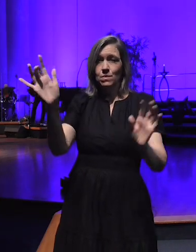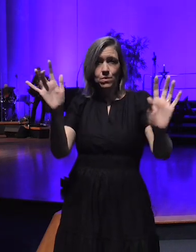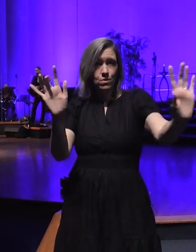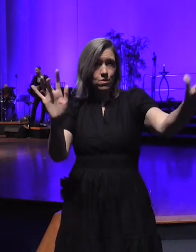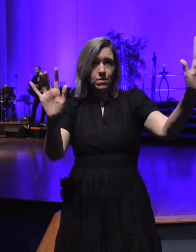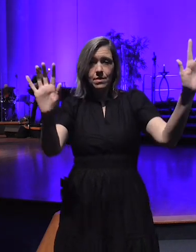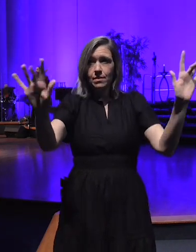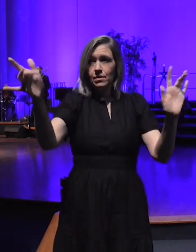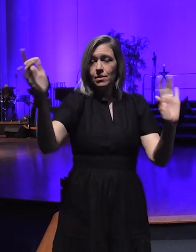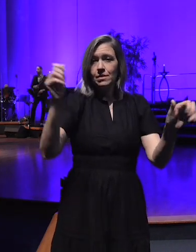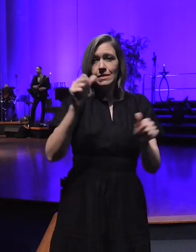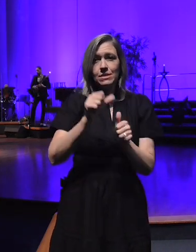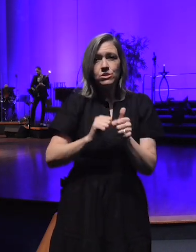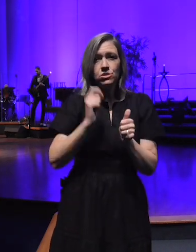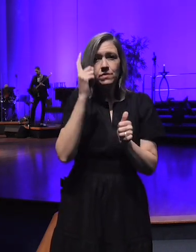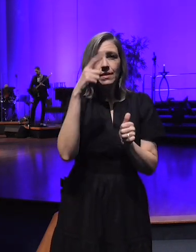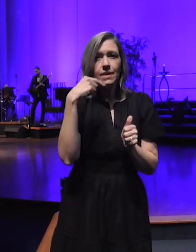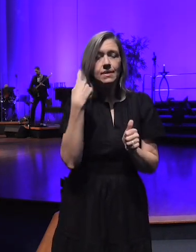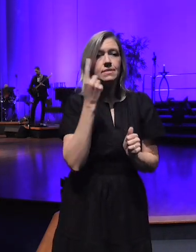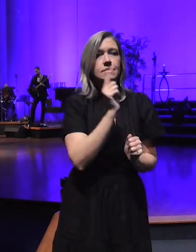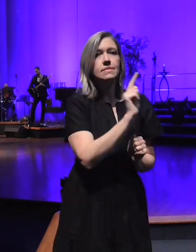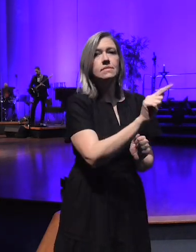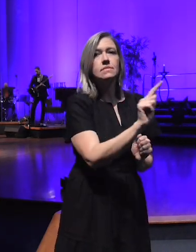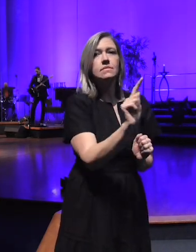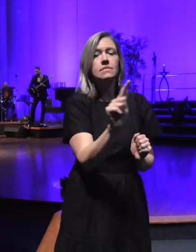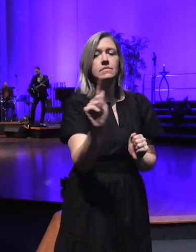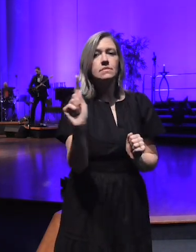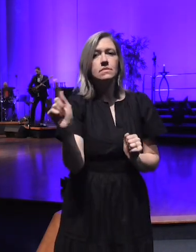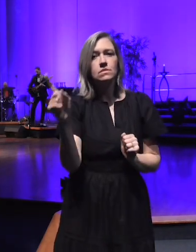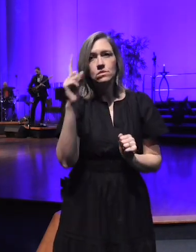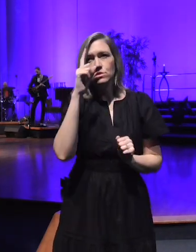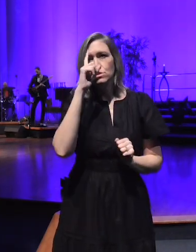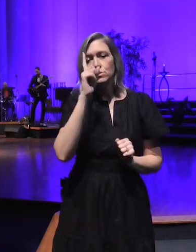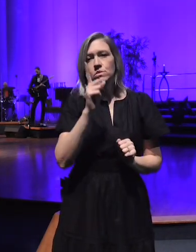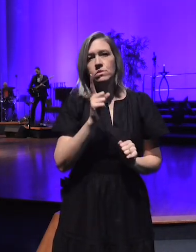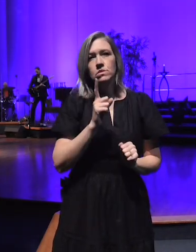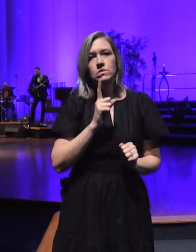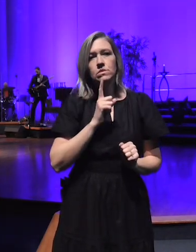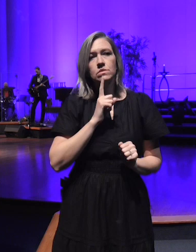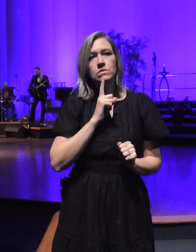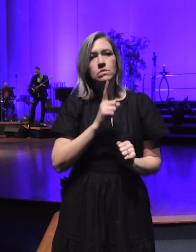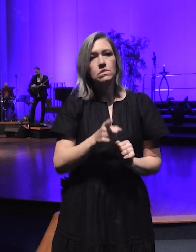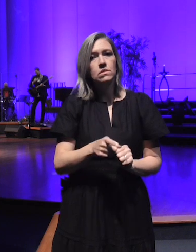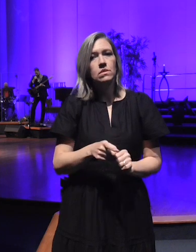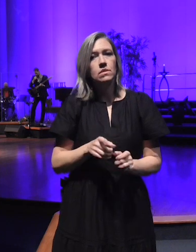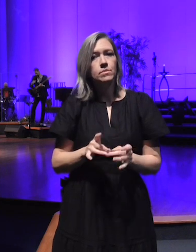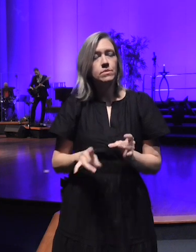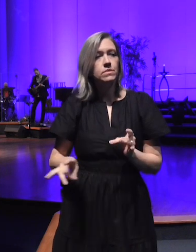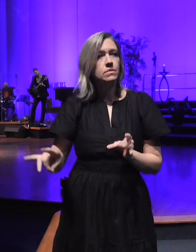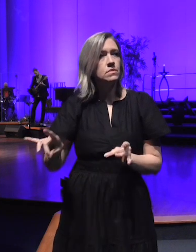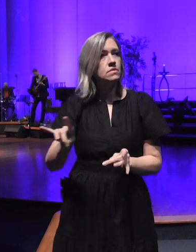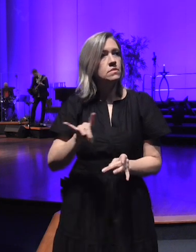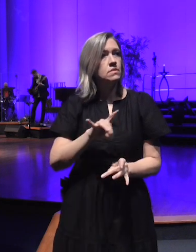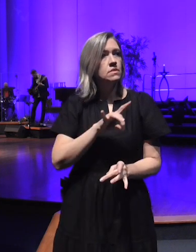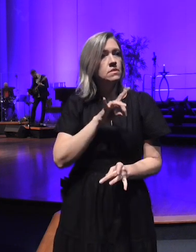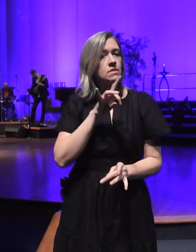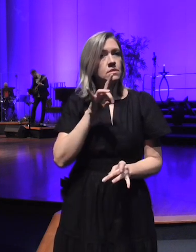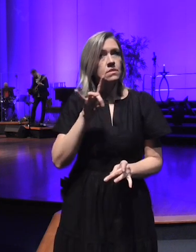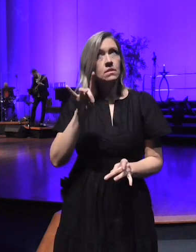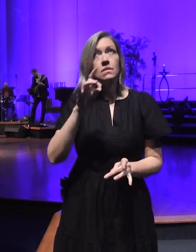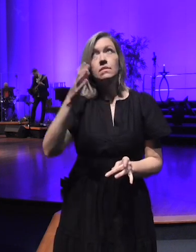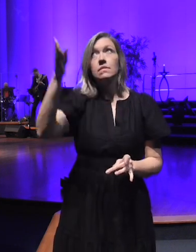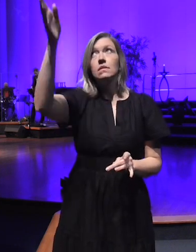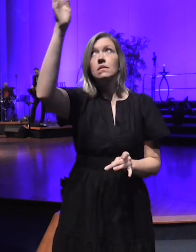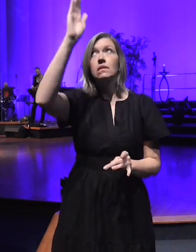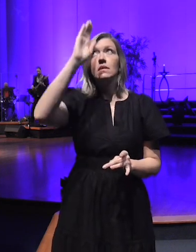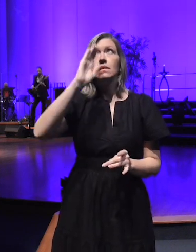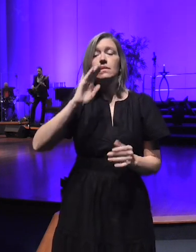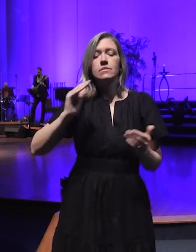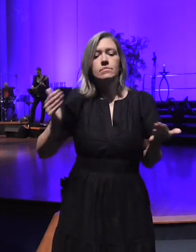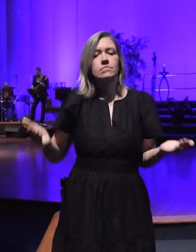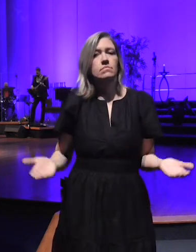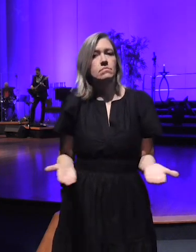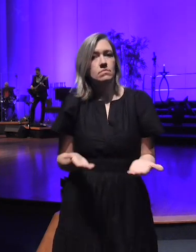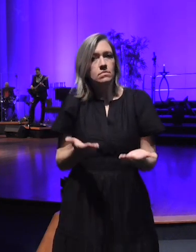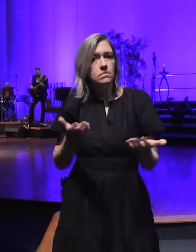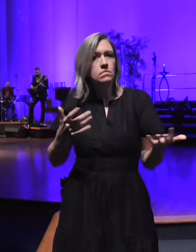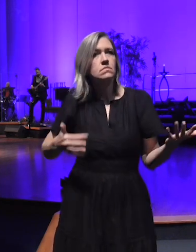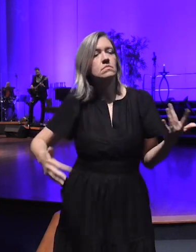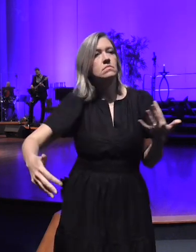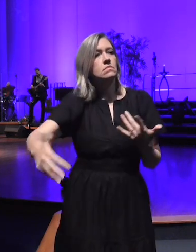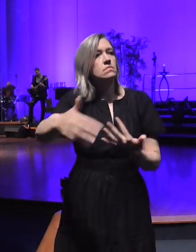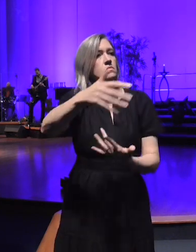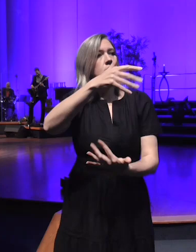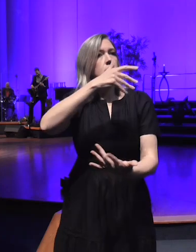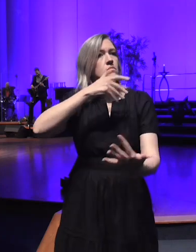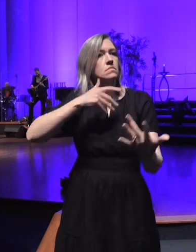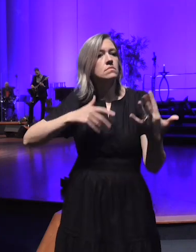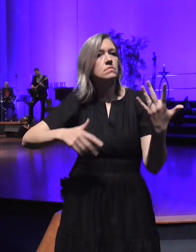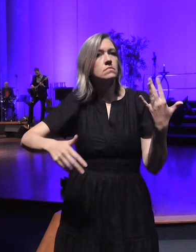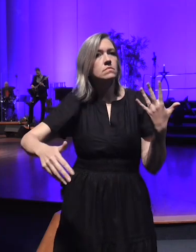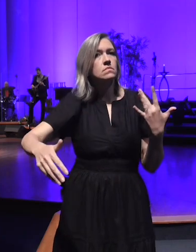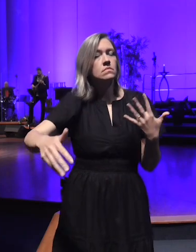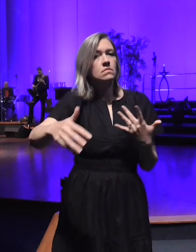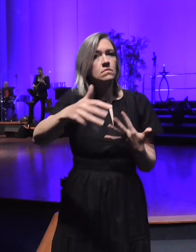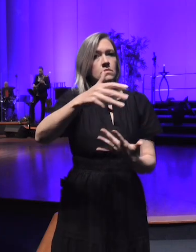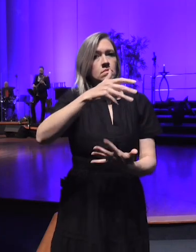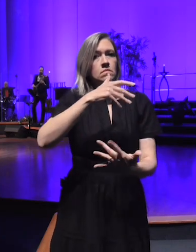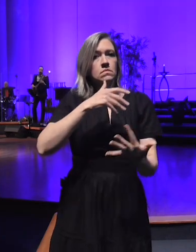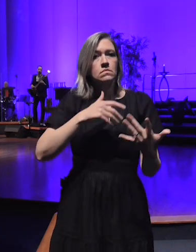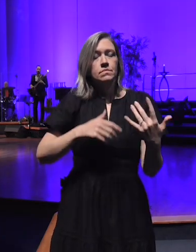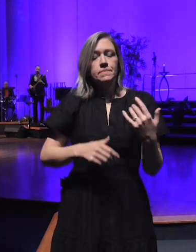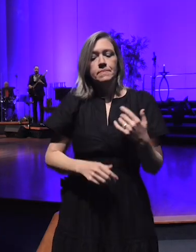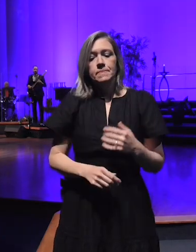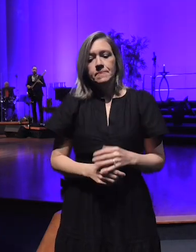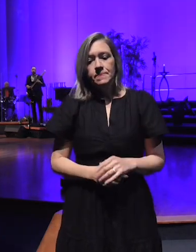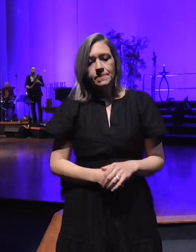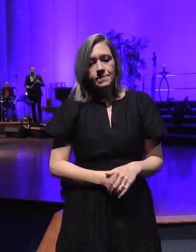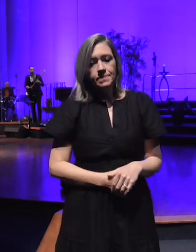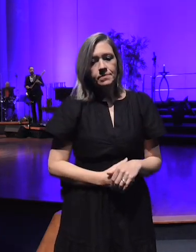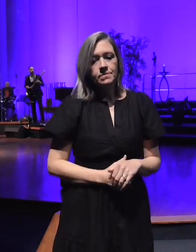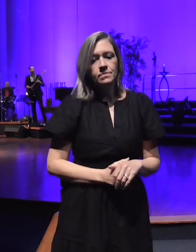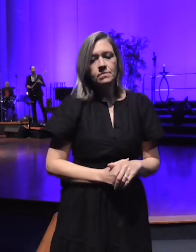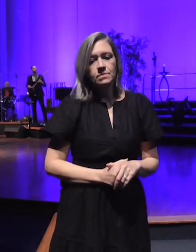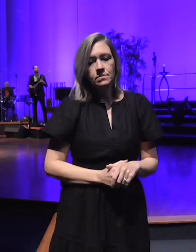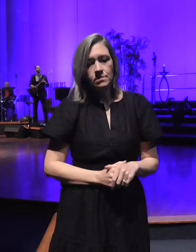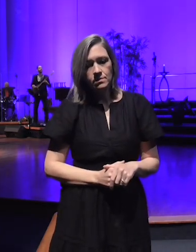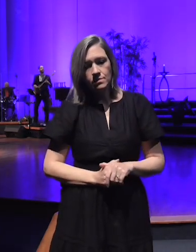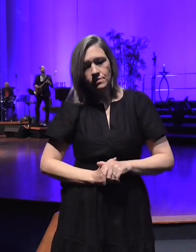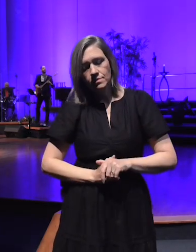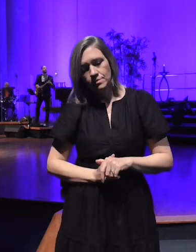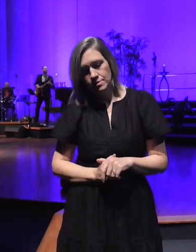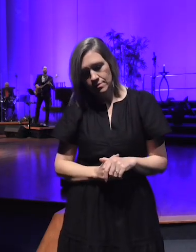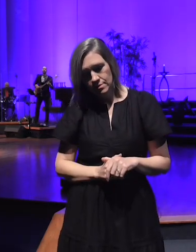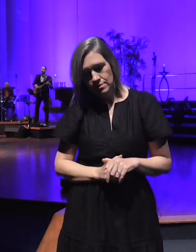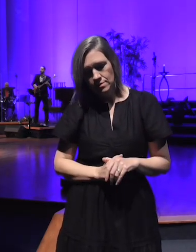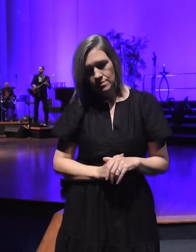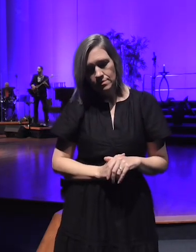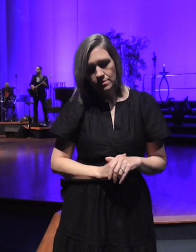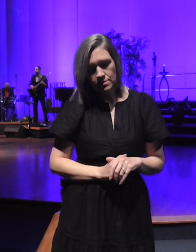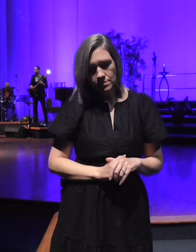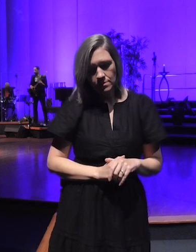en cada rostro seguramente la presencia de Dios está en este lugar [Música]